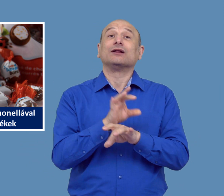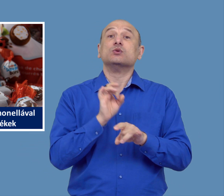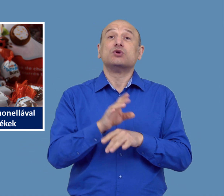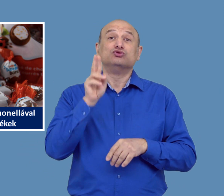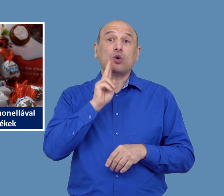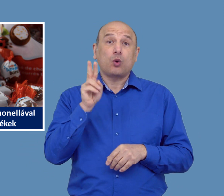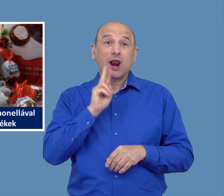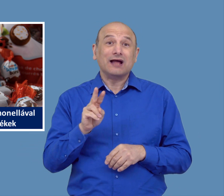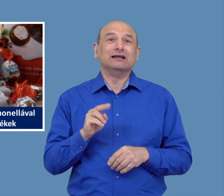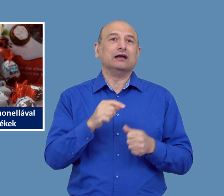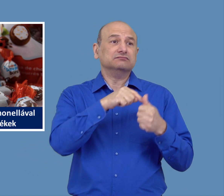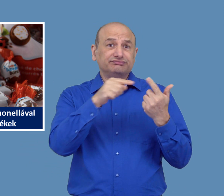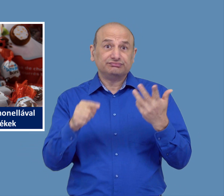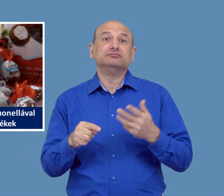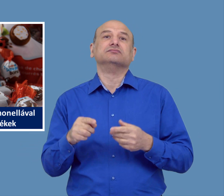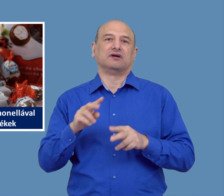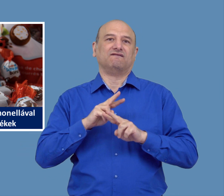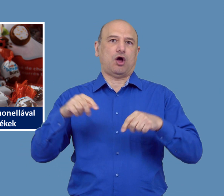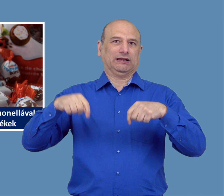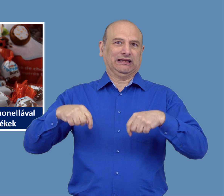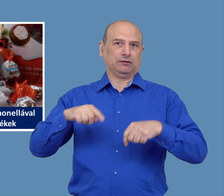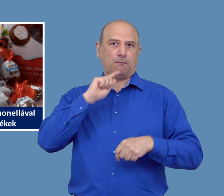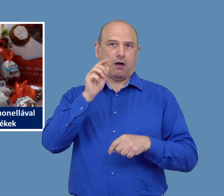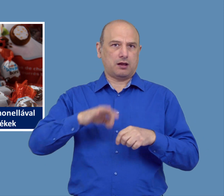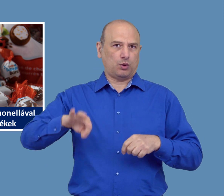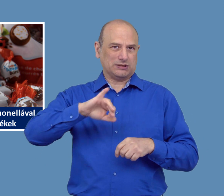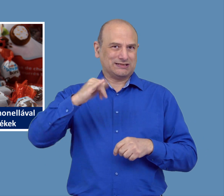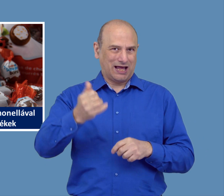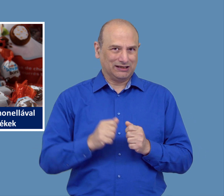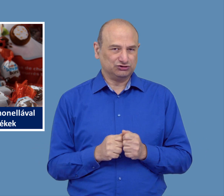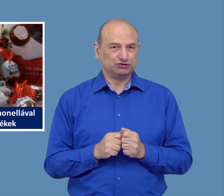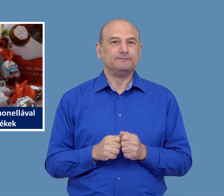Magyarországra is érkeztek szennyezett termékek.